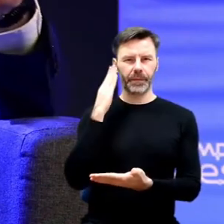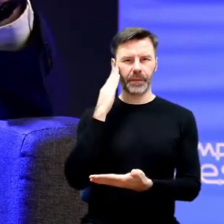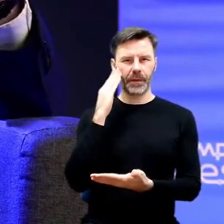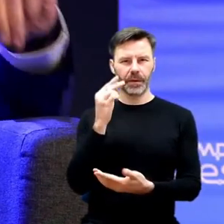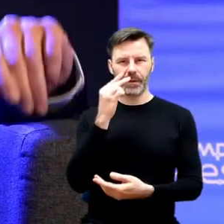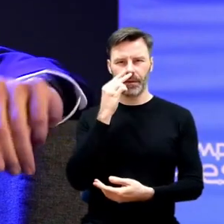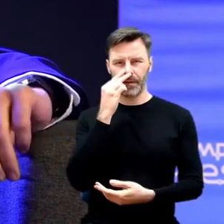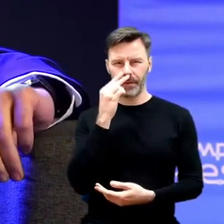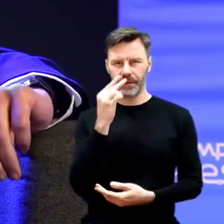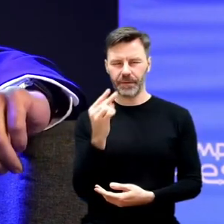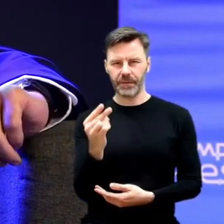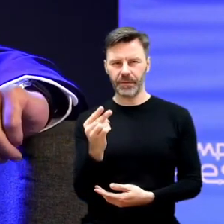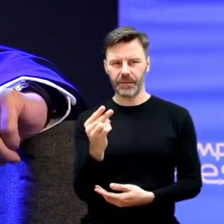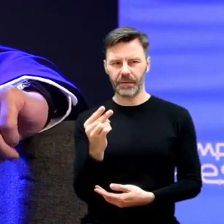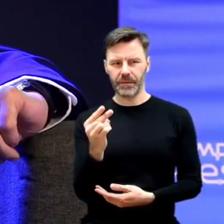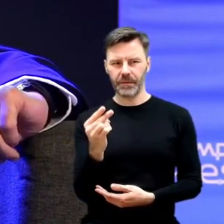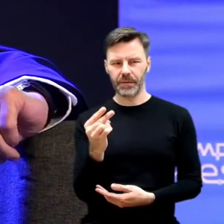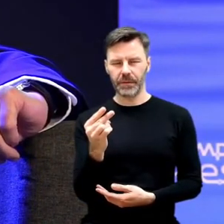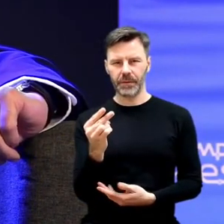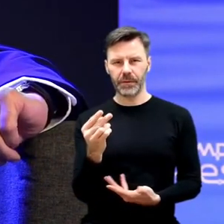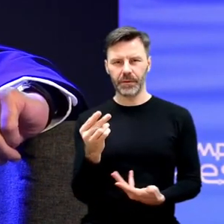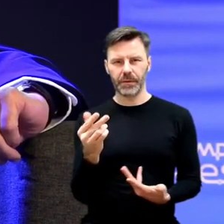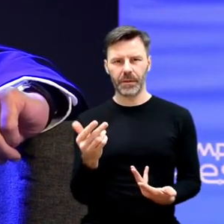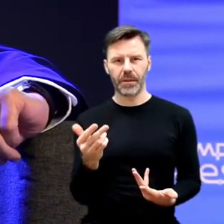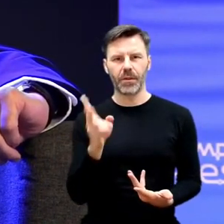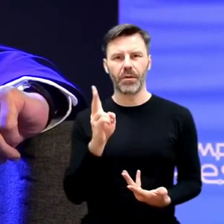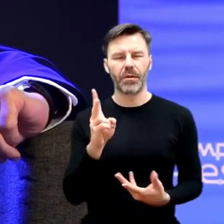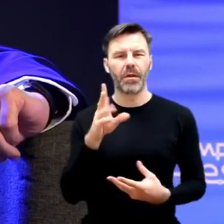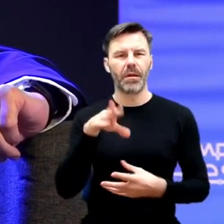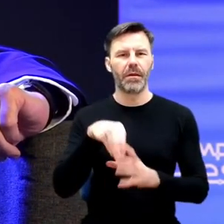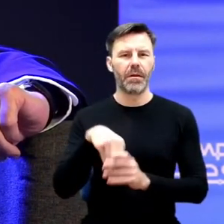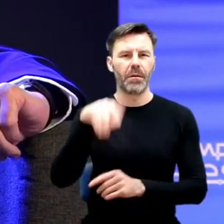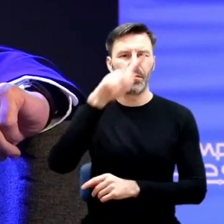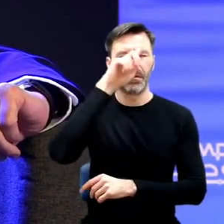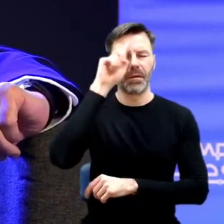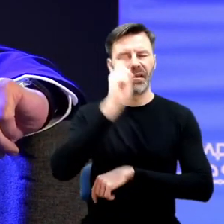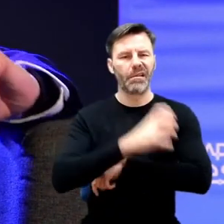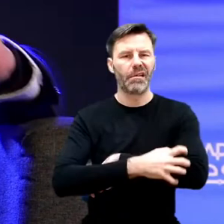że to osoby, które o niskich dochodach zamieszkują te nieruchomości.